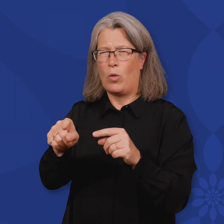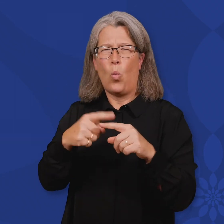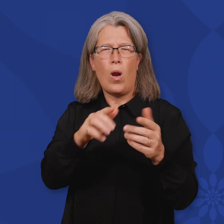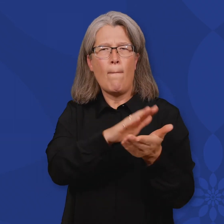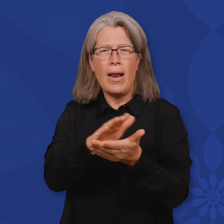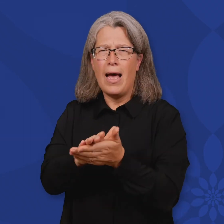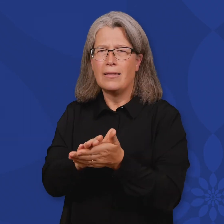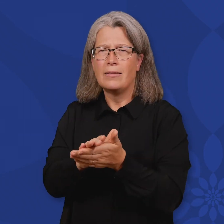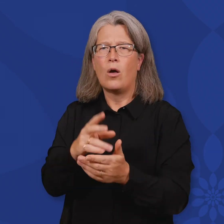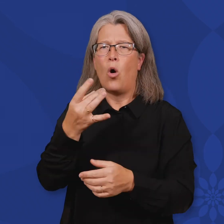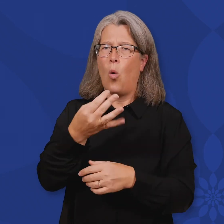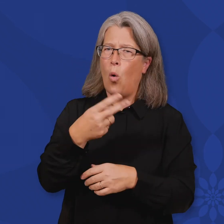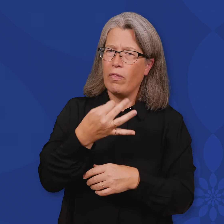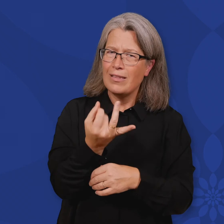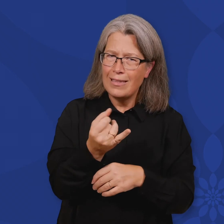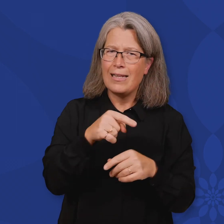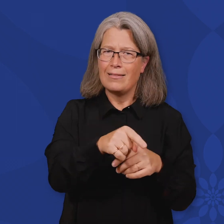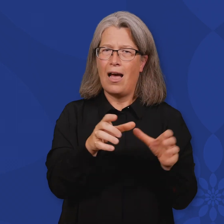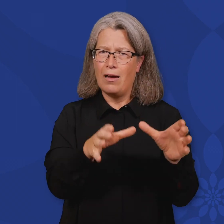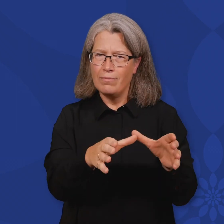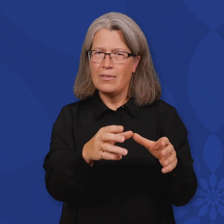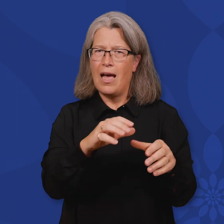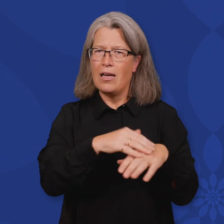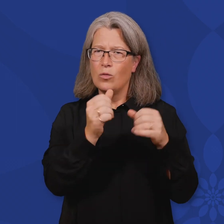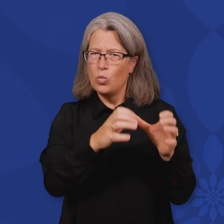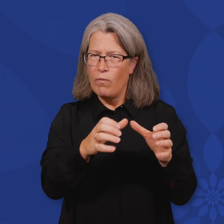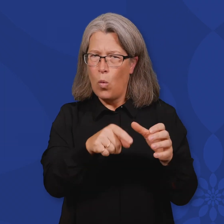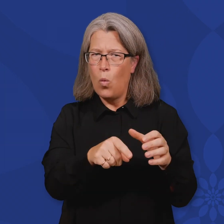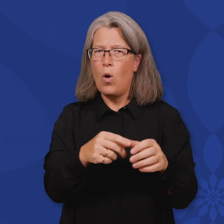Av patienterna finns 86 på olika avdelningar inom hälso- och sjukvården, -